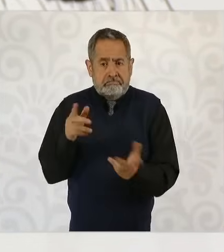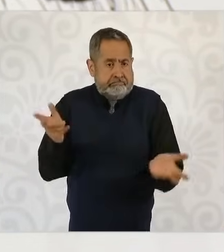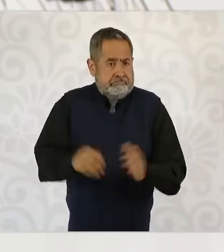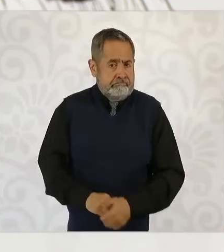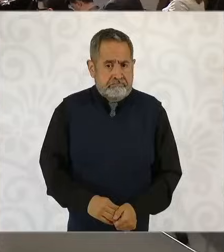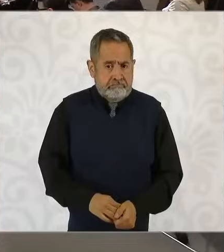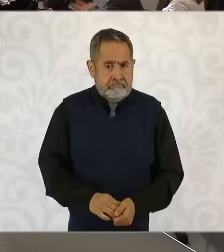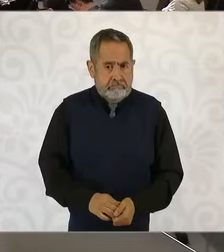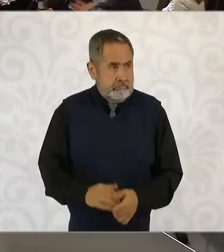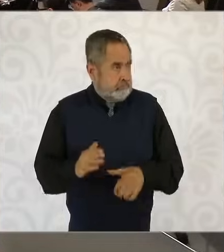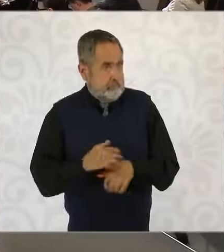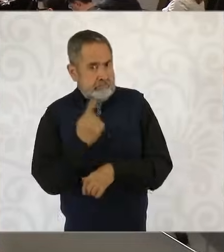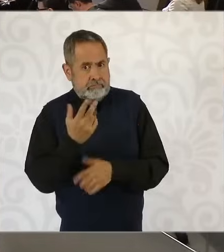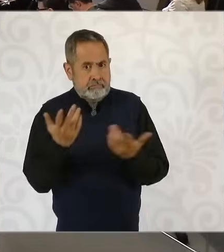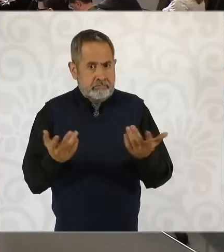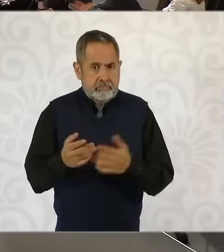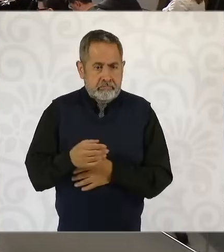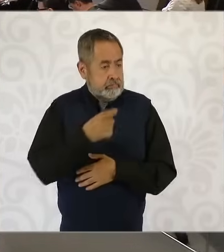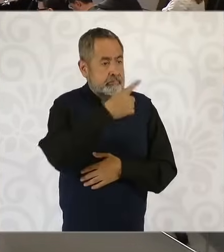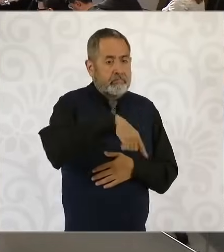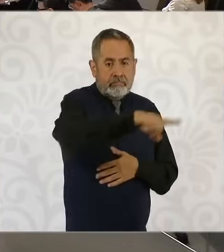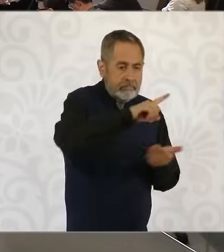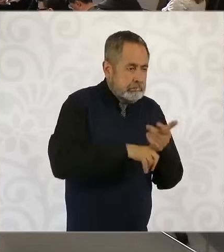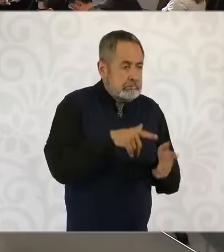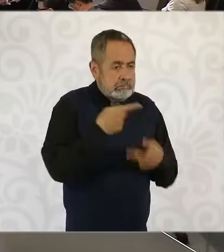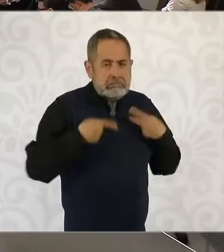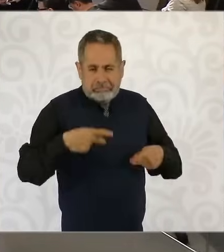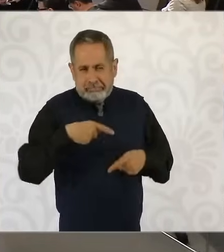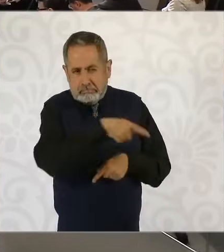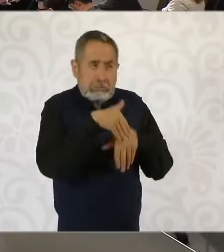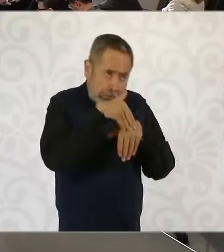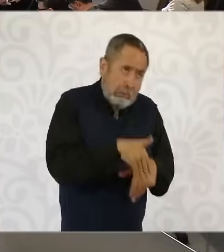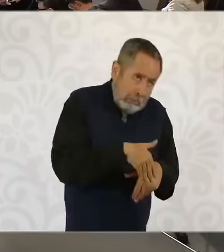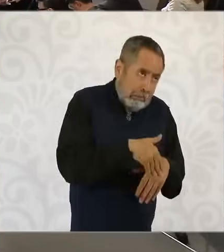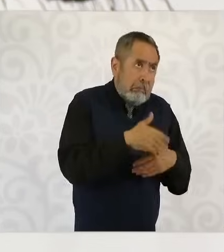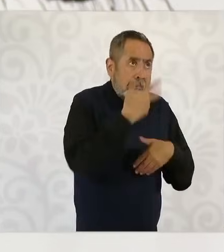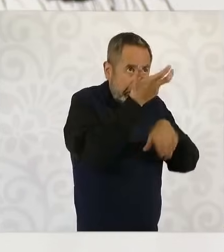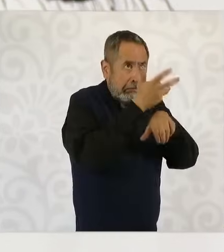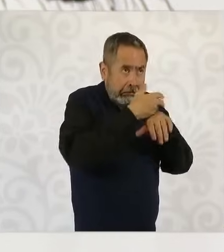pero es que estos que entregaron al [Música] país